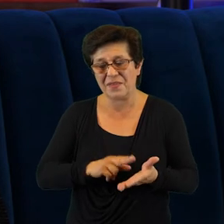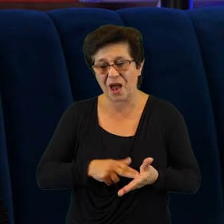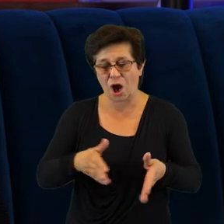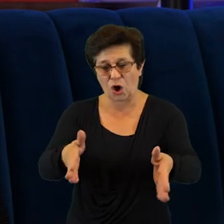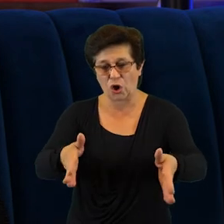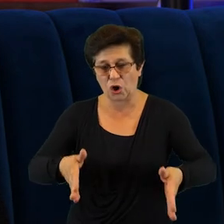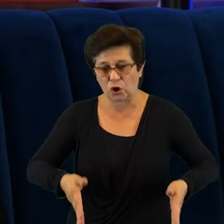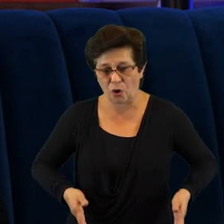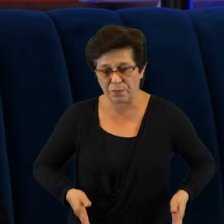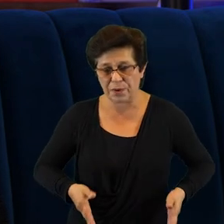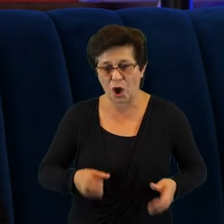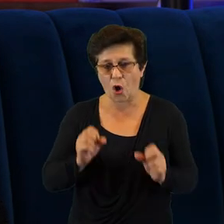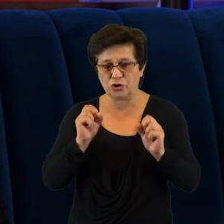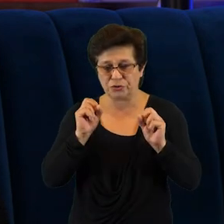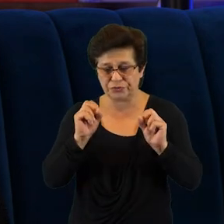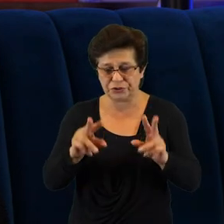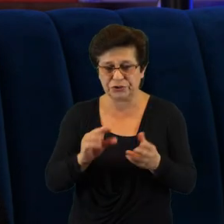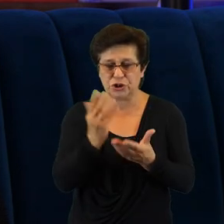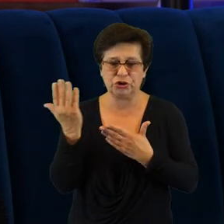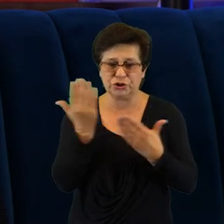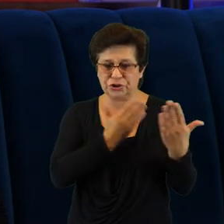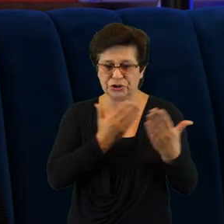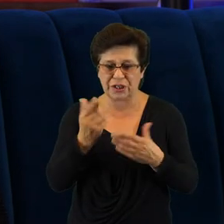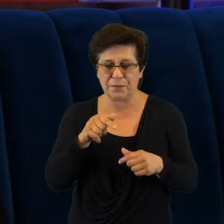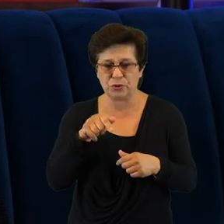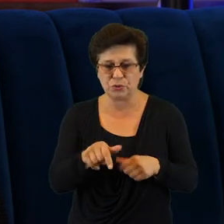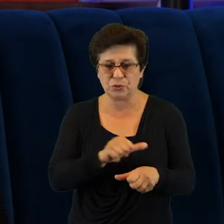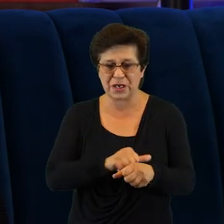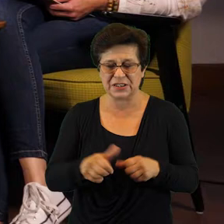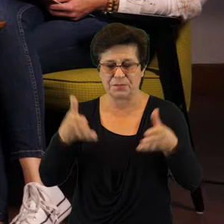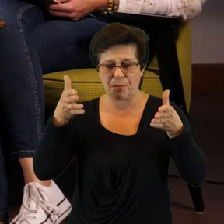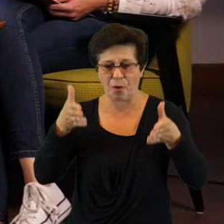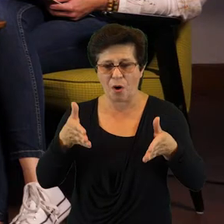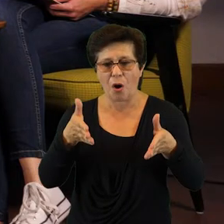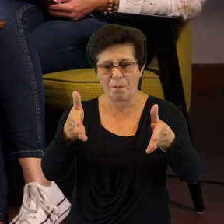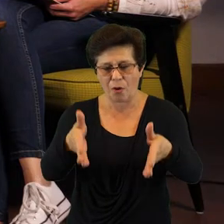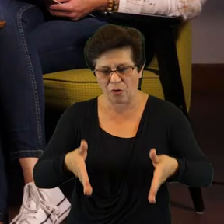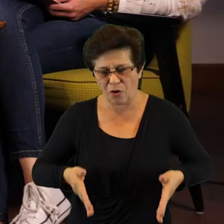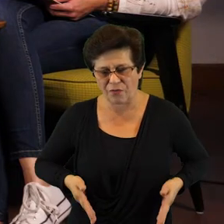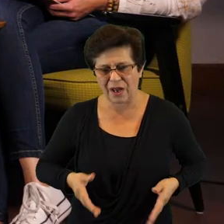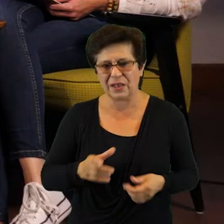bardzo dużymi literami czytamy, że pochowany jest Antoni Słonimski, poeta.